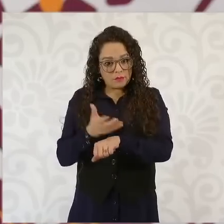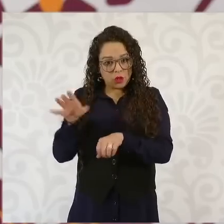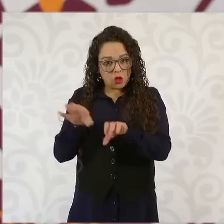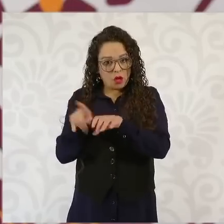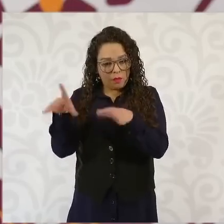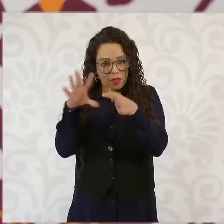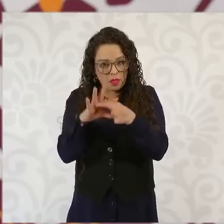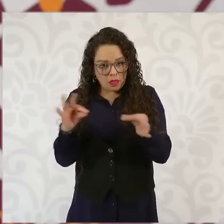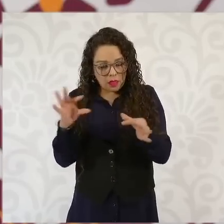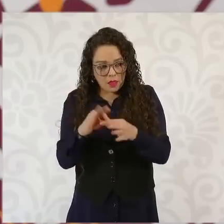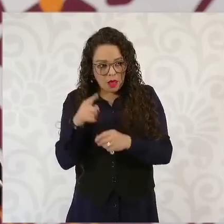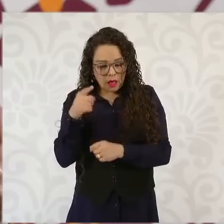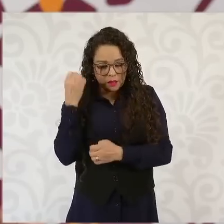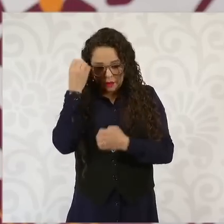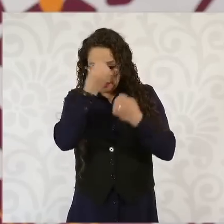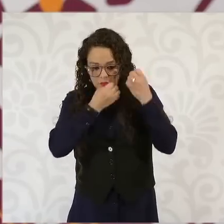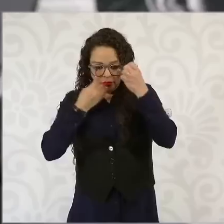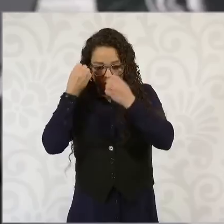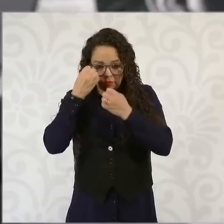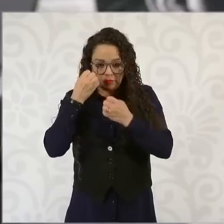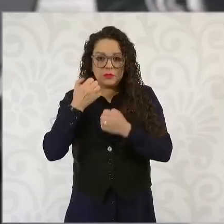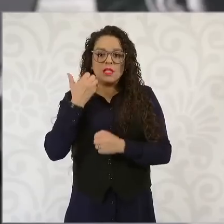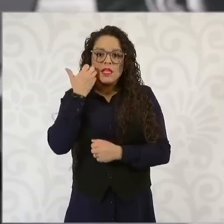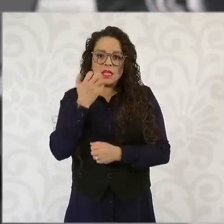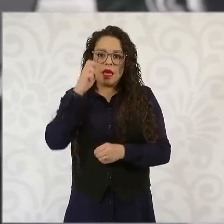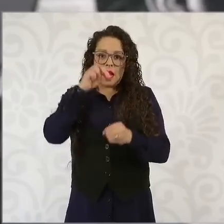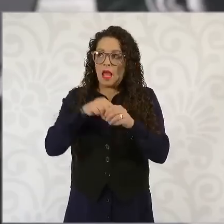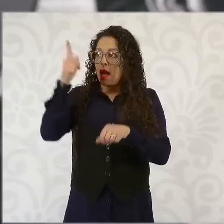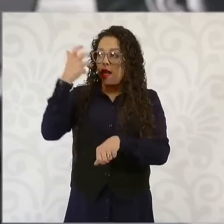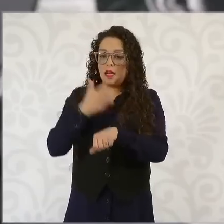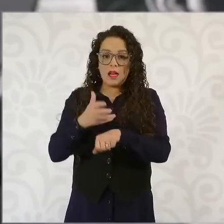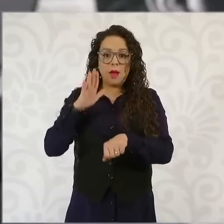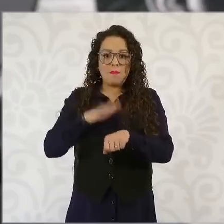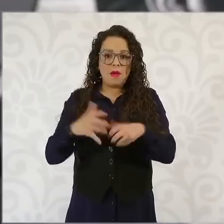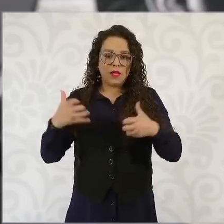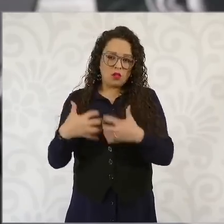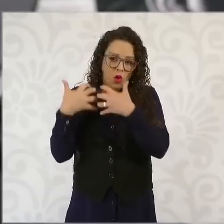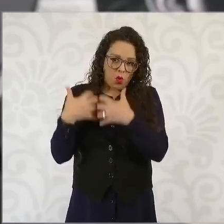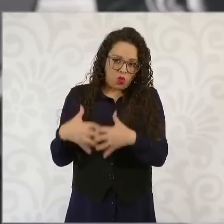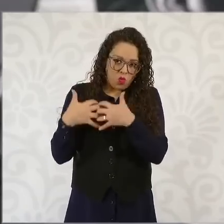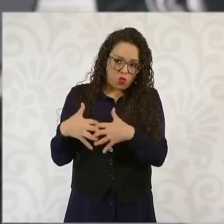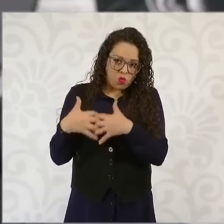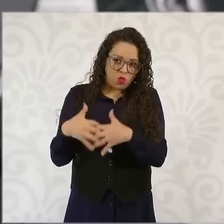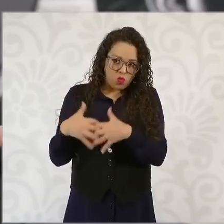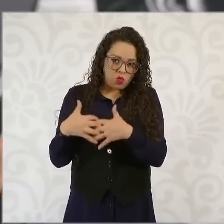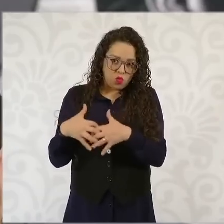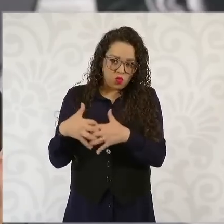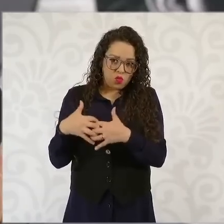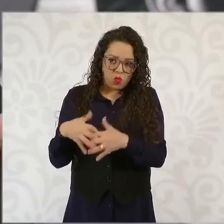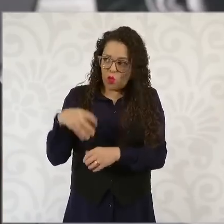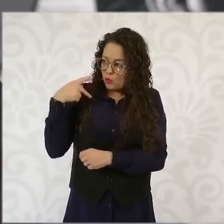más producción en Estados Unidos pero el costo que se va a tener que pagar para ellos es aumento de